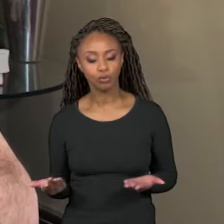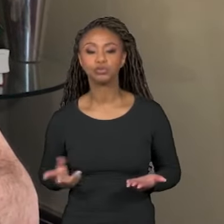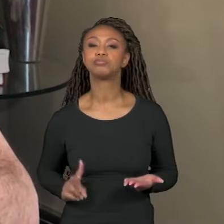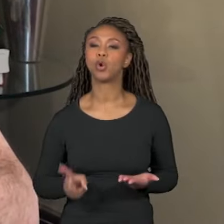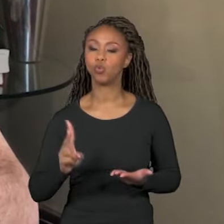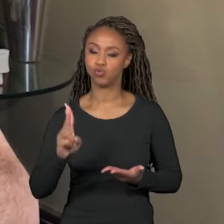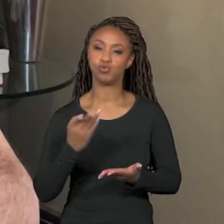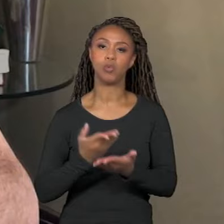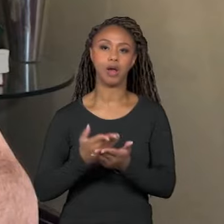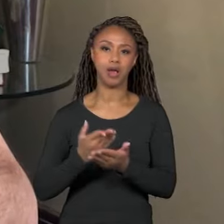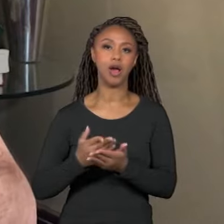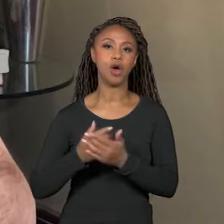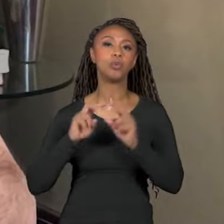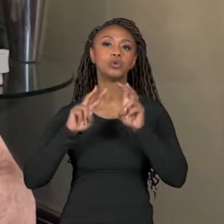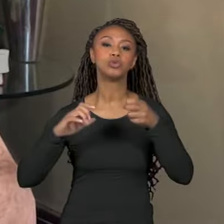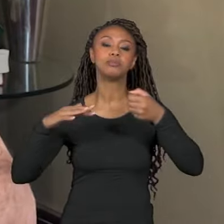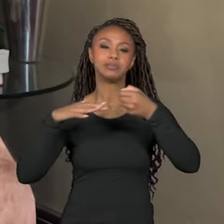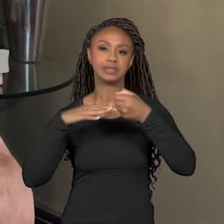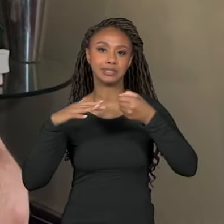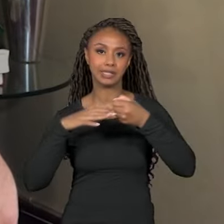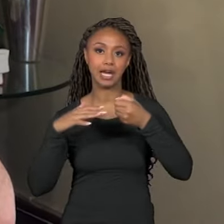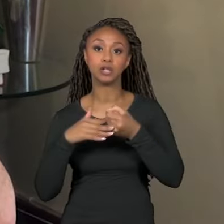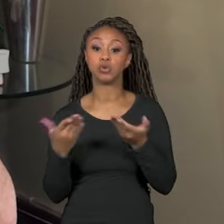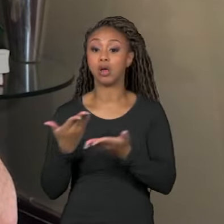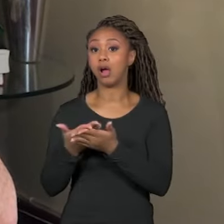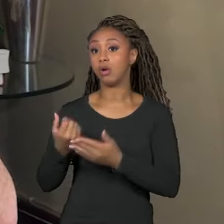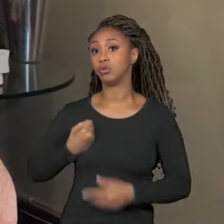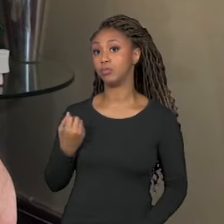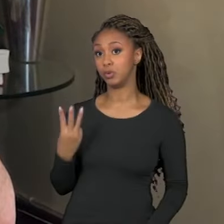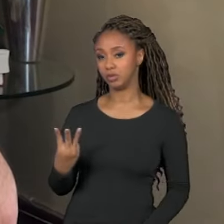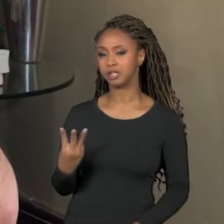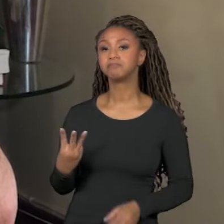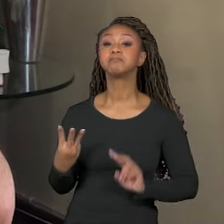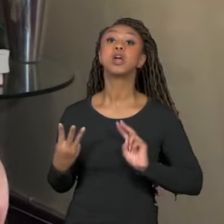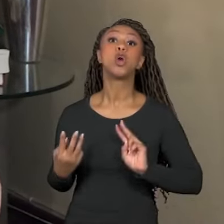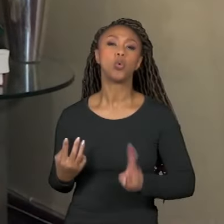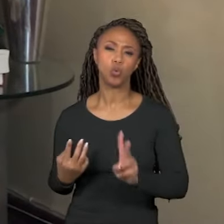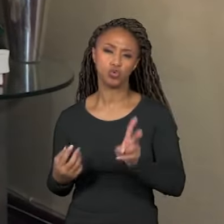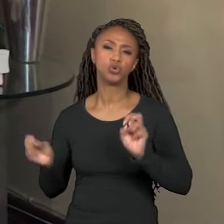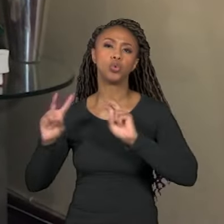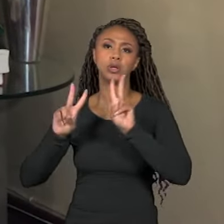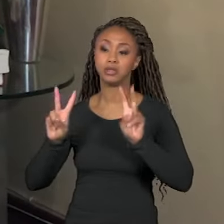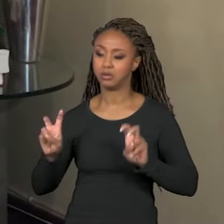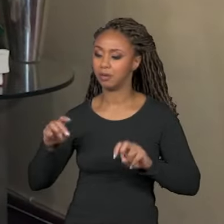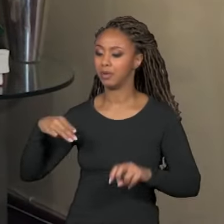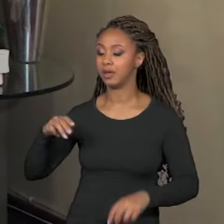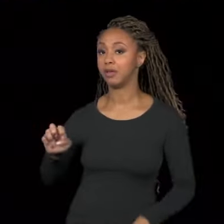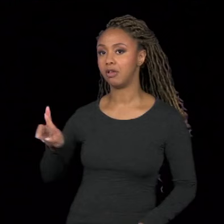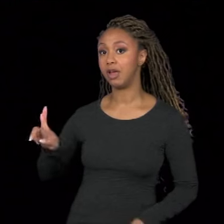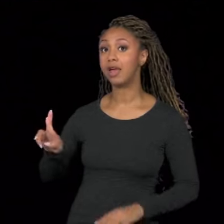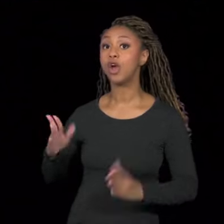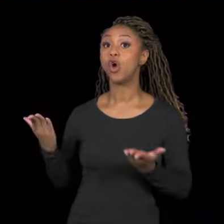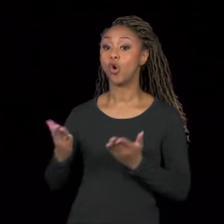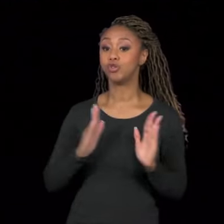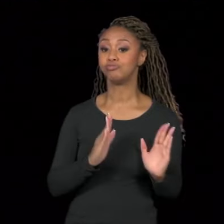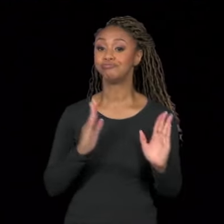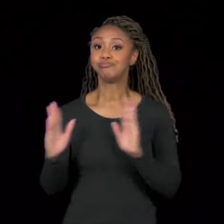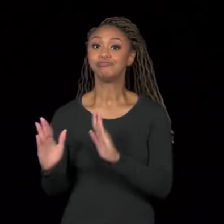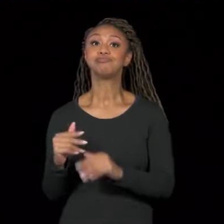ENTÃO A GENTE VAI CONTINUAR FALANDO DO MODELO ENTIDADE-RELACIONAMENTO. AGORA NÓS VAMOS TRATAR DA PARTE 2, DO MODELO ENTIDADE-RELACIONAMENTO.